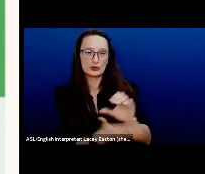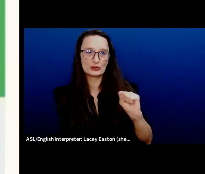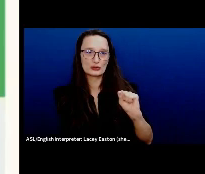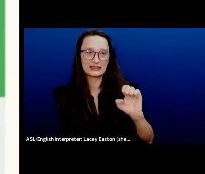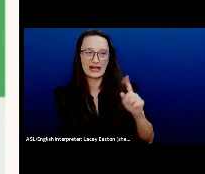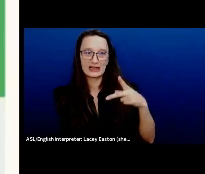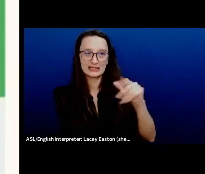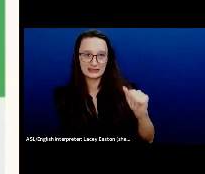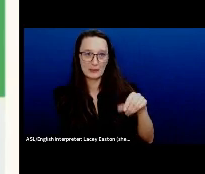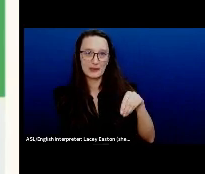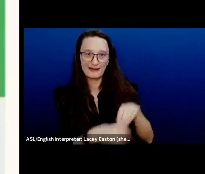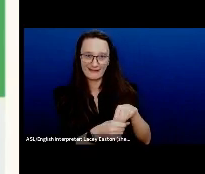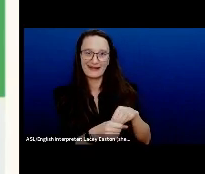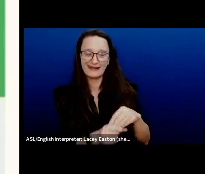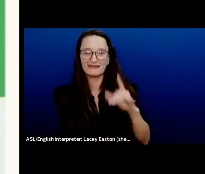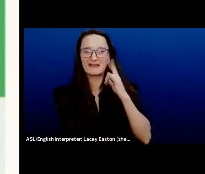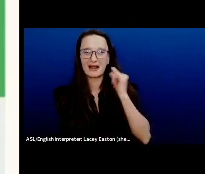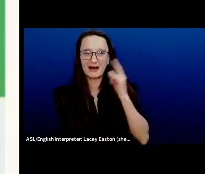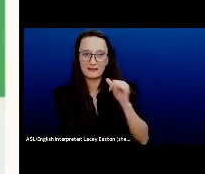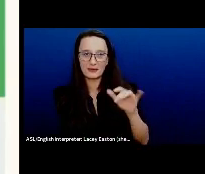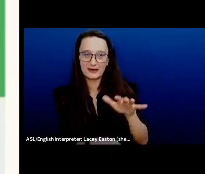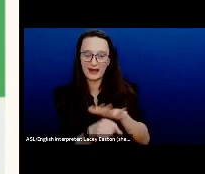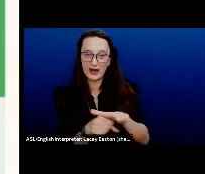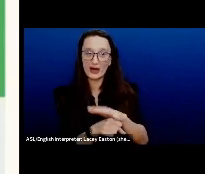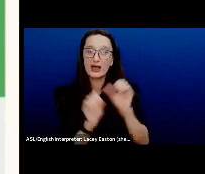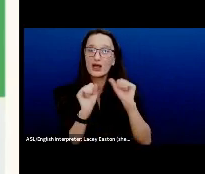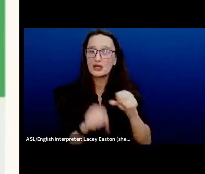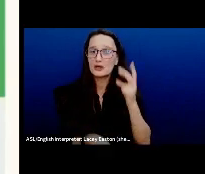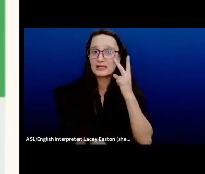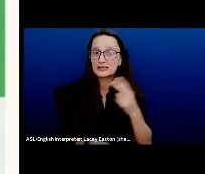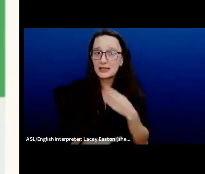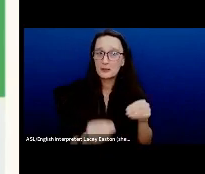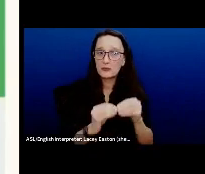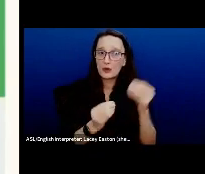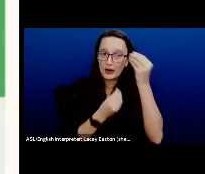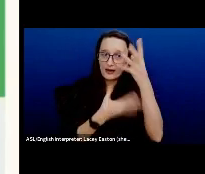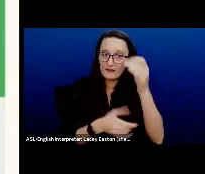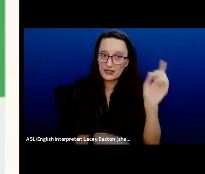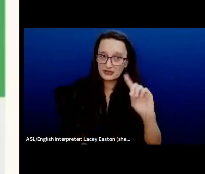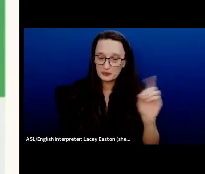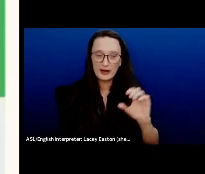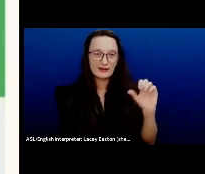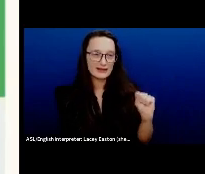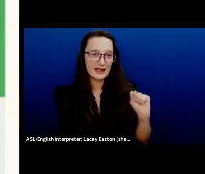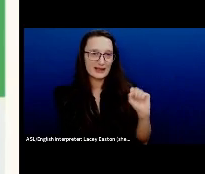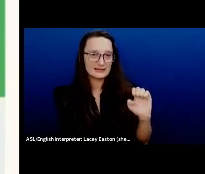puede visitar nuestro sitio web www.Selpa.info que es el sitio web de la asociación sin fines de lucro que tiene información sobre los SELPAs por todo California